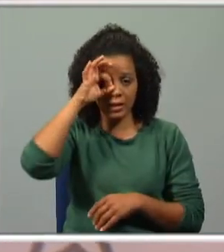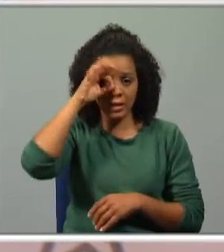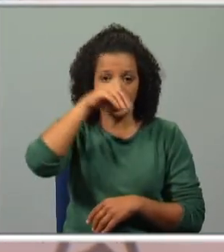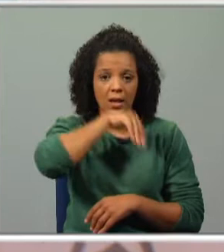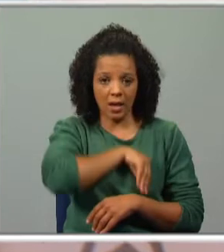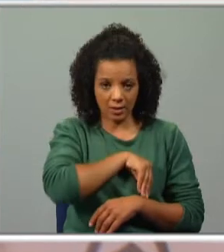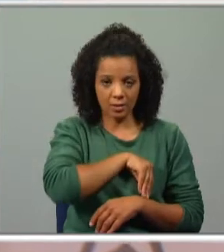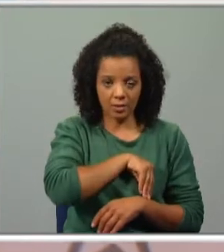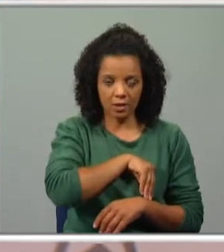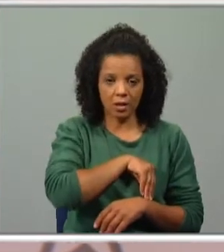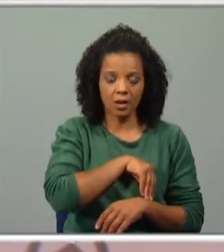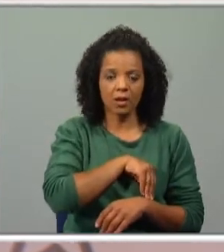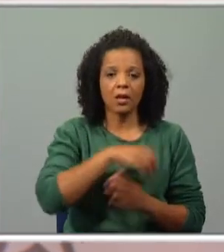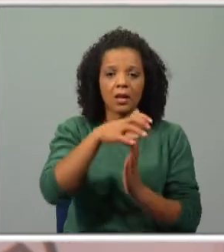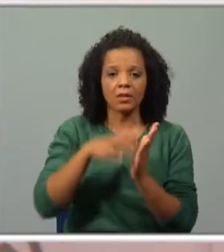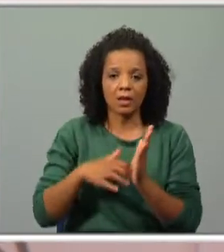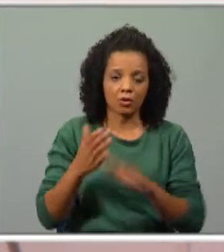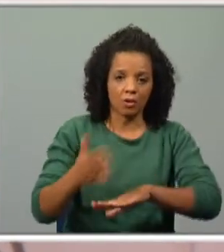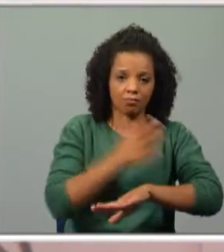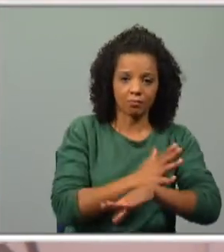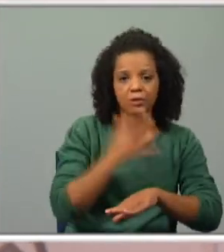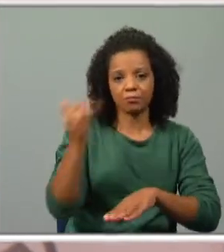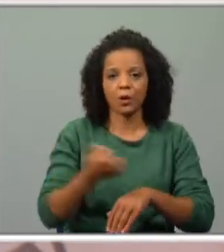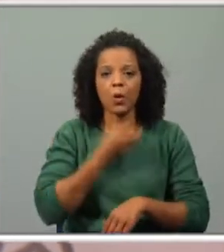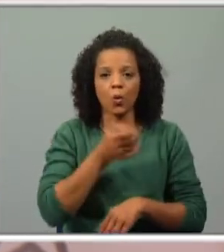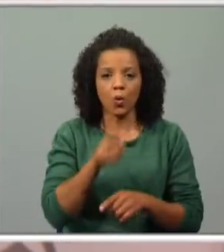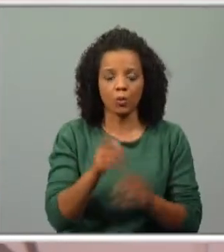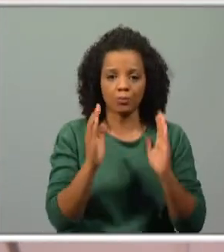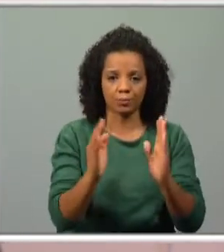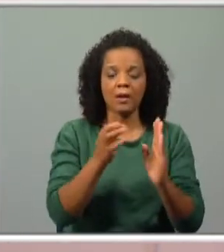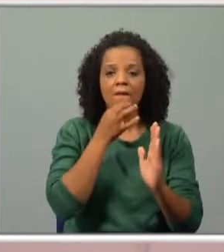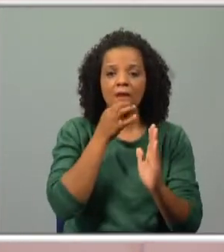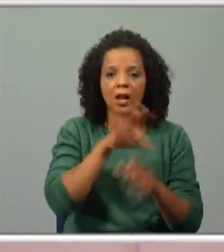que sucede ao conto propriamente dito refere-se exatamente a este contexto a 故事本身會發生什麼正是指這個上下文